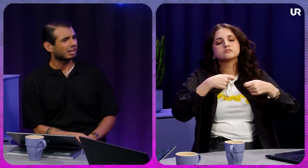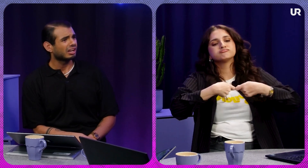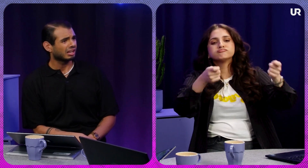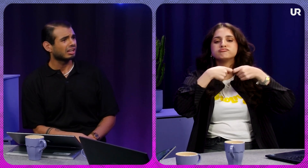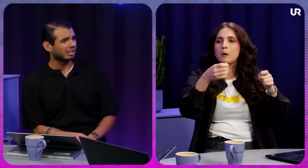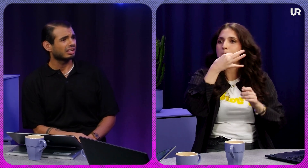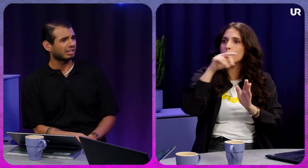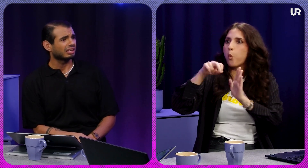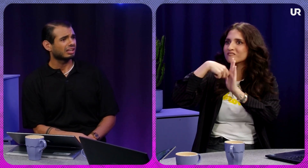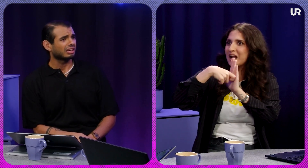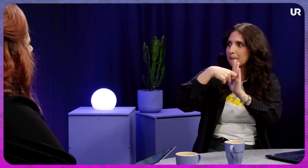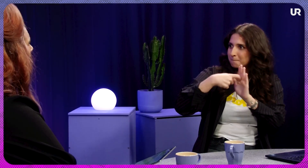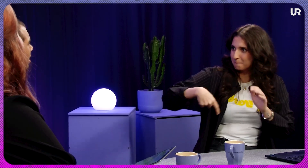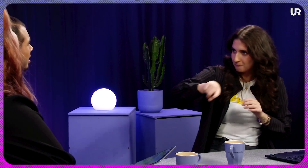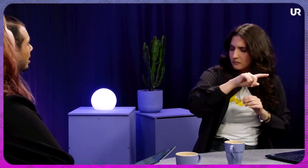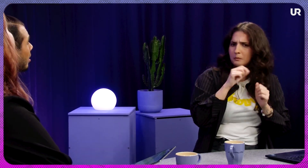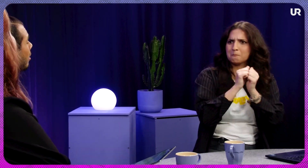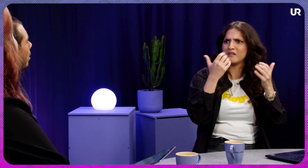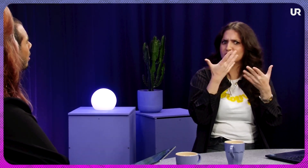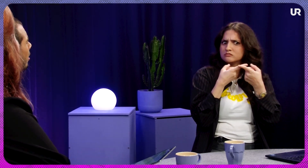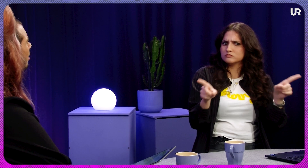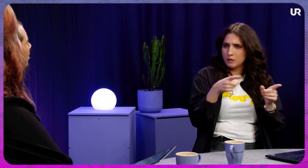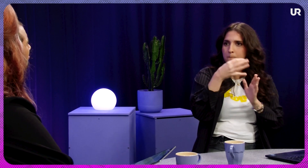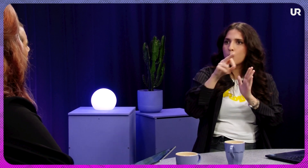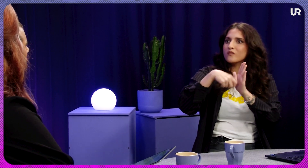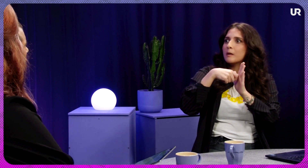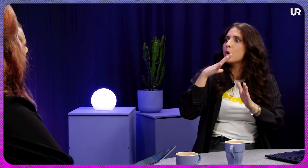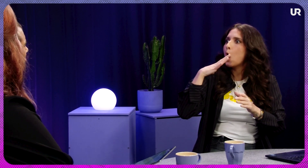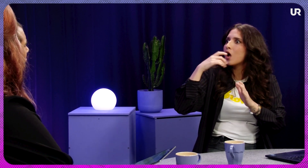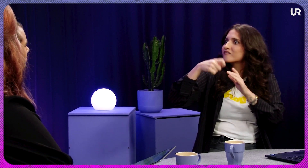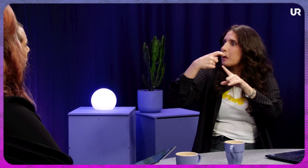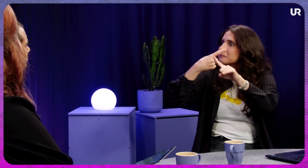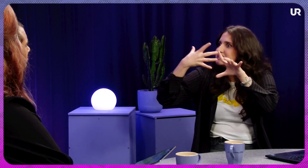som spred porrfilmer men det unika med dem var att-